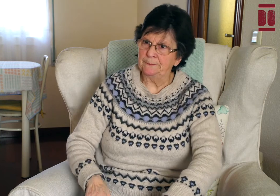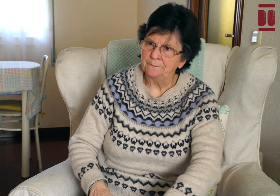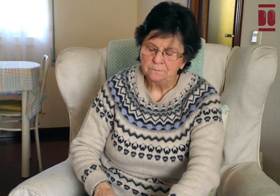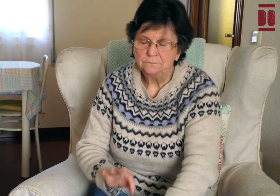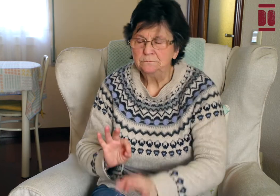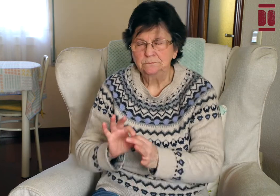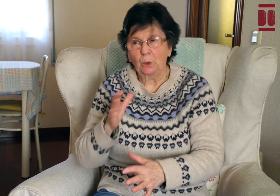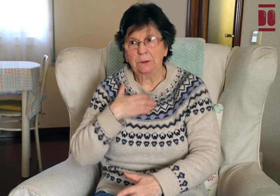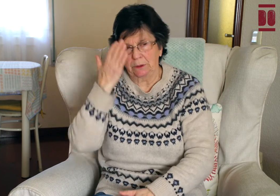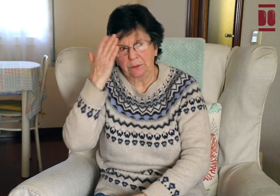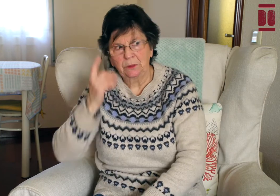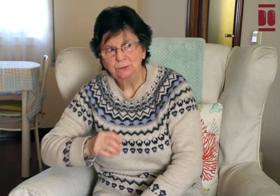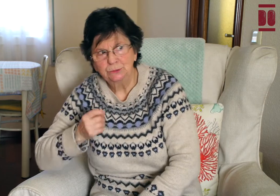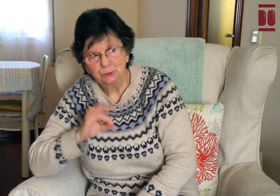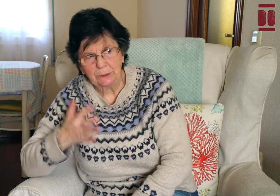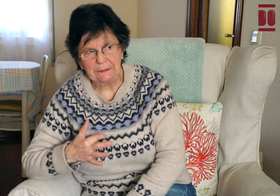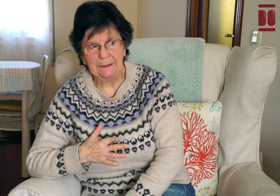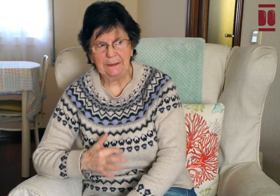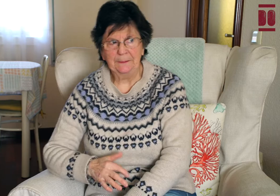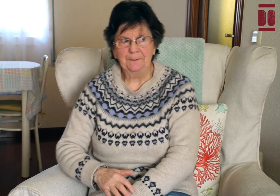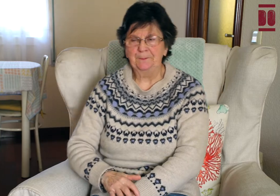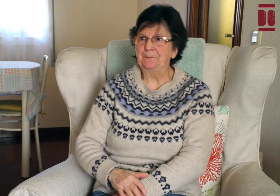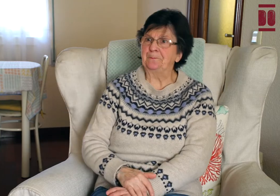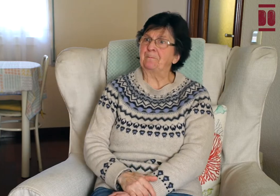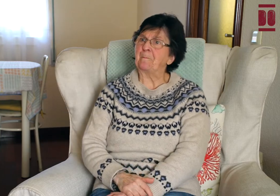Estamos muy unidos. Es muy lista. Tengo suerte.